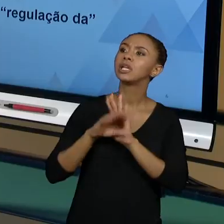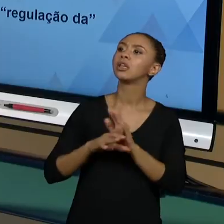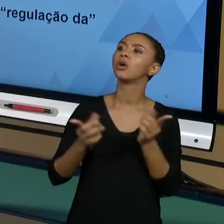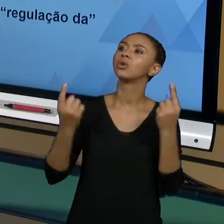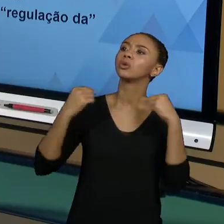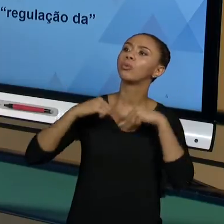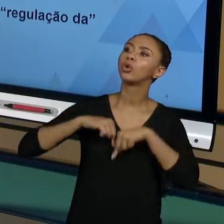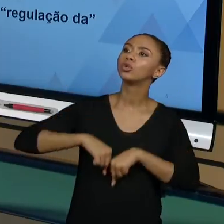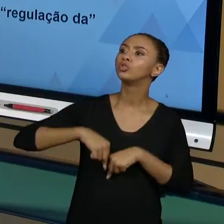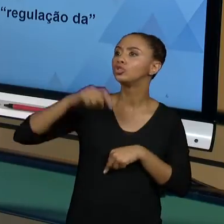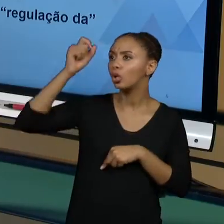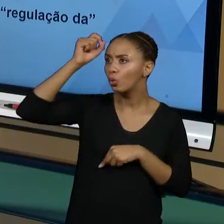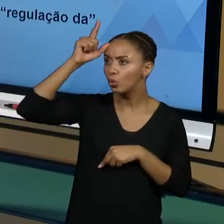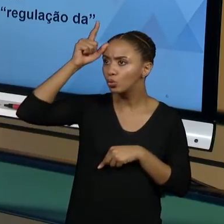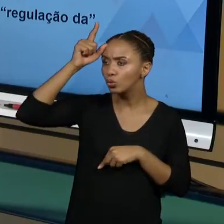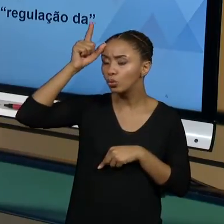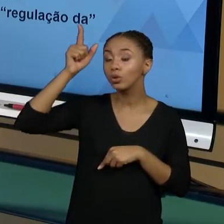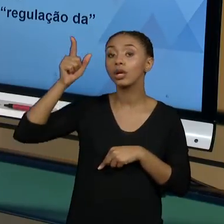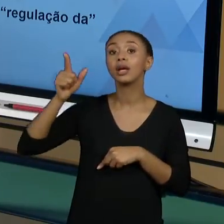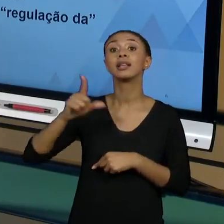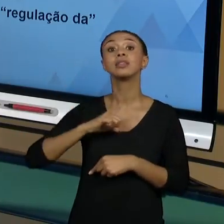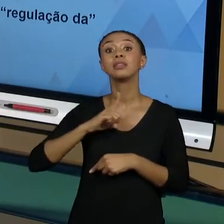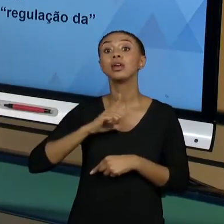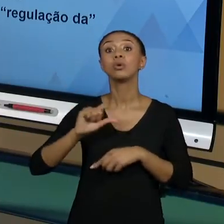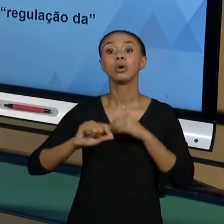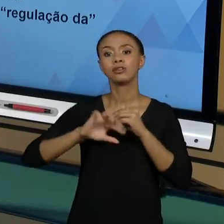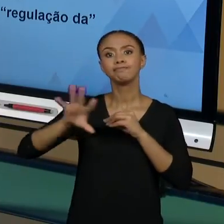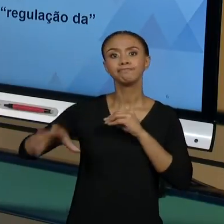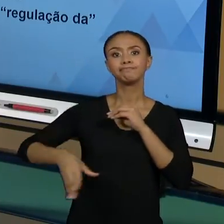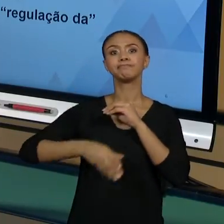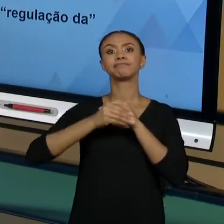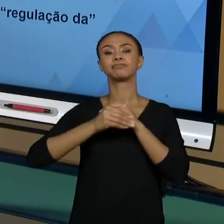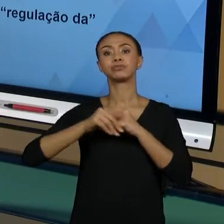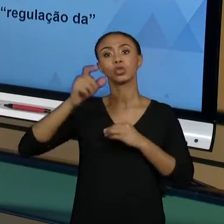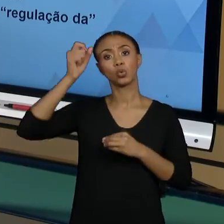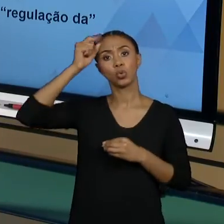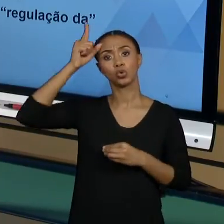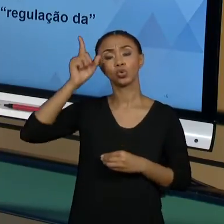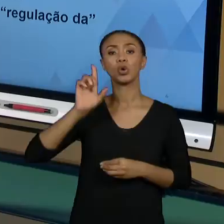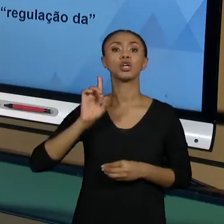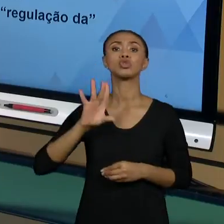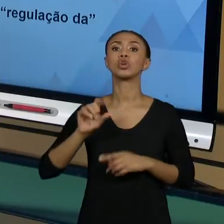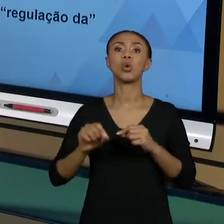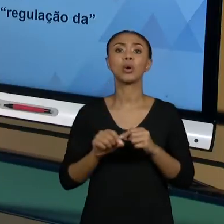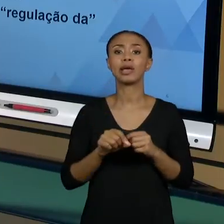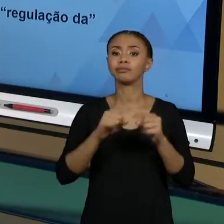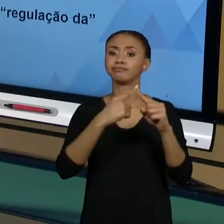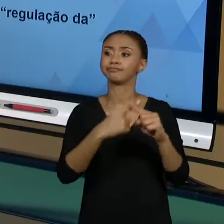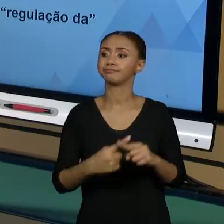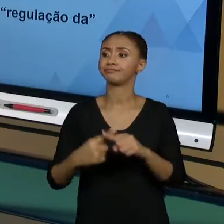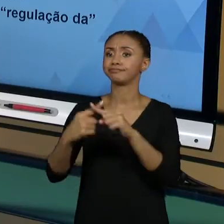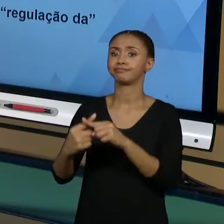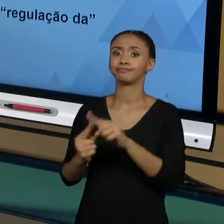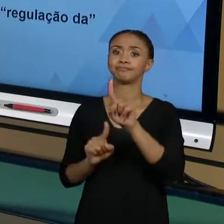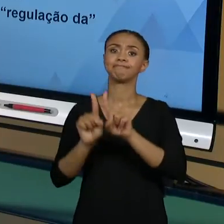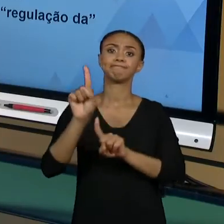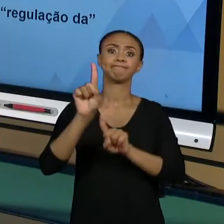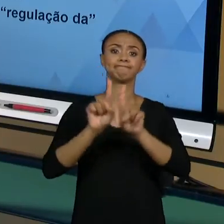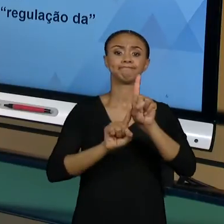ACRESCENTAR TAMBÉM A IDEIA DE QUE A CULTURA NADA MAIS É DO QUE UM TERRITÓRIO DE DISPUTAS, A CULTURA NADA MAIS É DO QUE ESSE ESPAÇO EM QUE